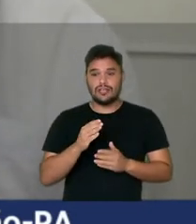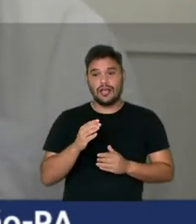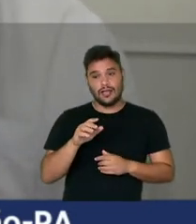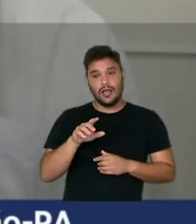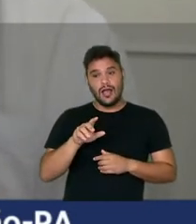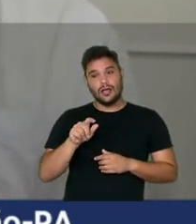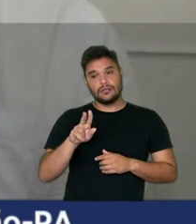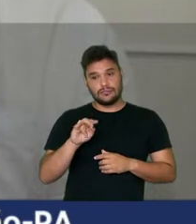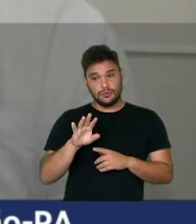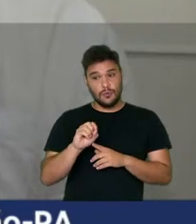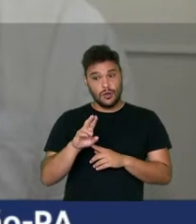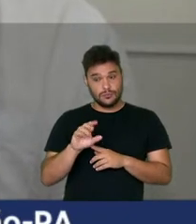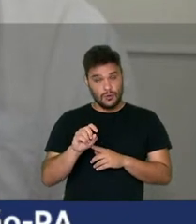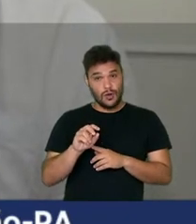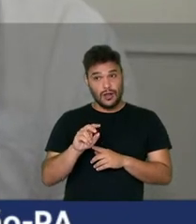TER OLHAR ESPECIAL DESSE PARLAMENTO, A INCLUSÃO DA